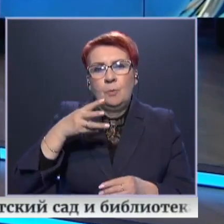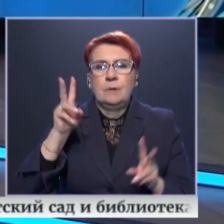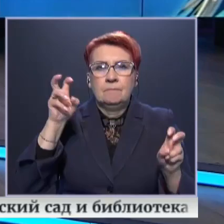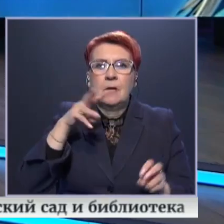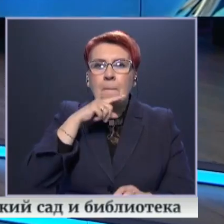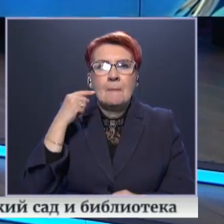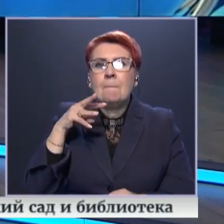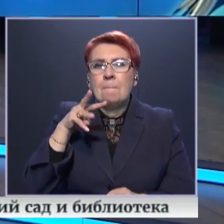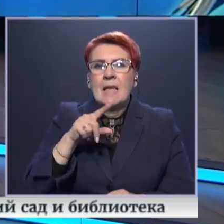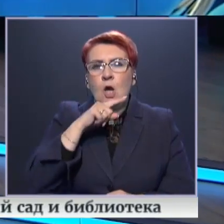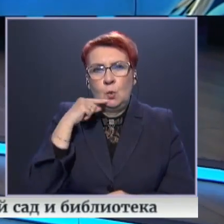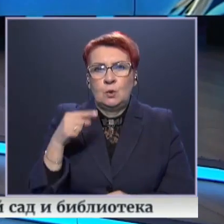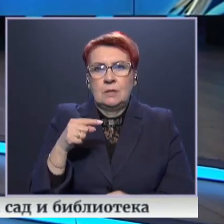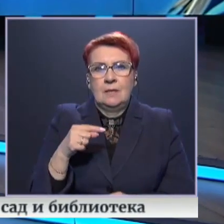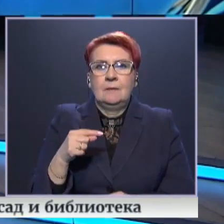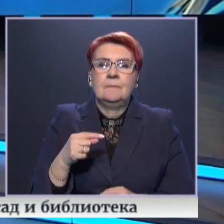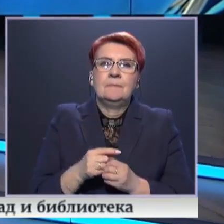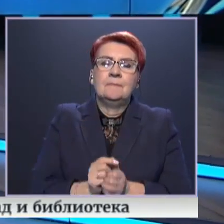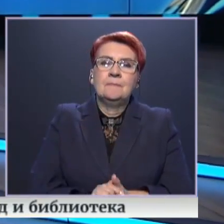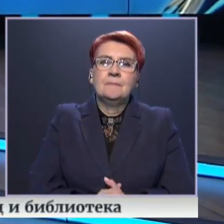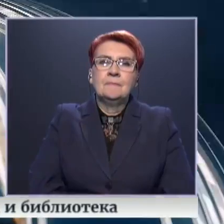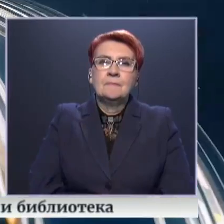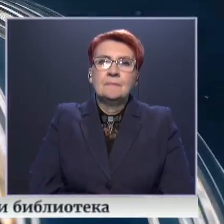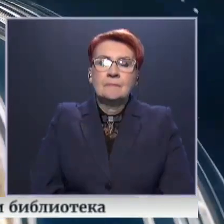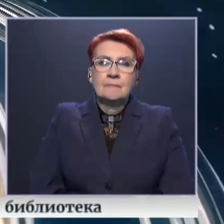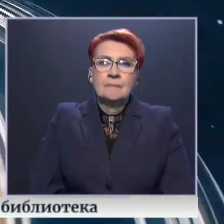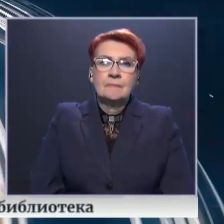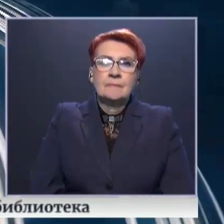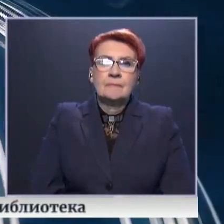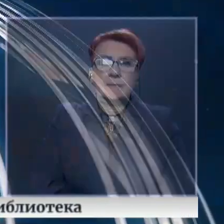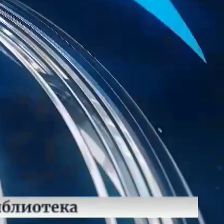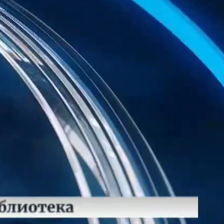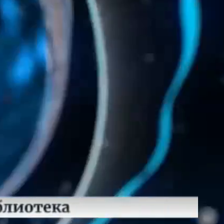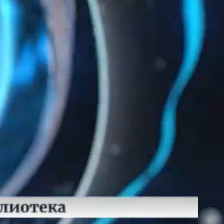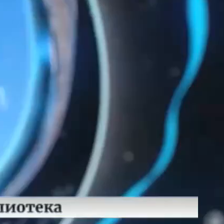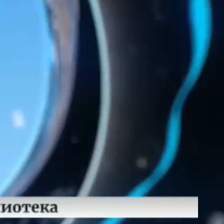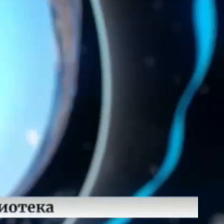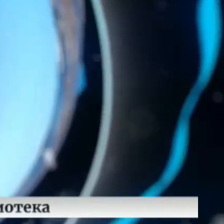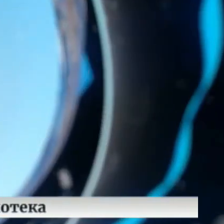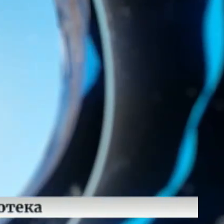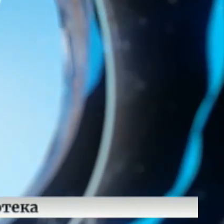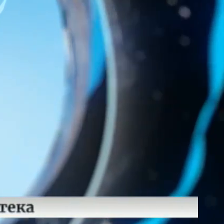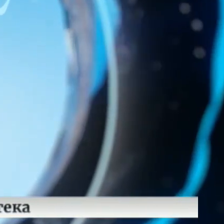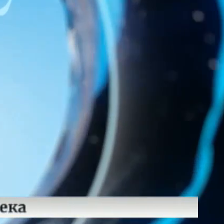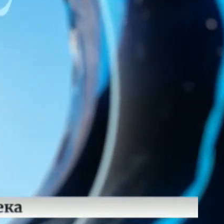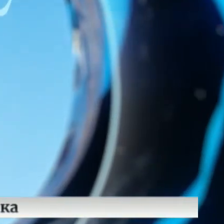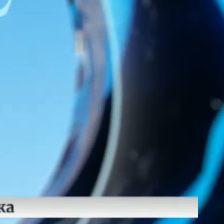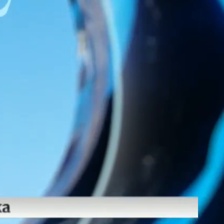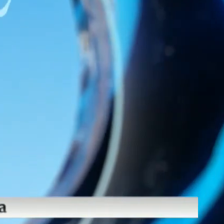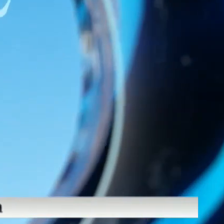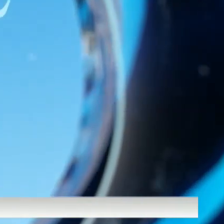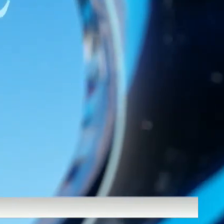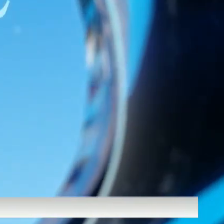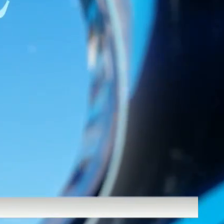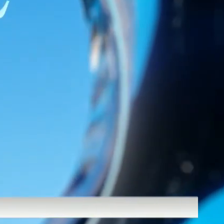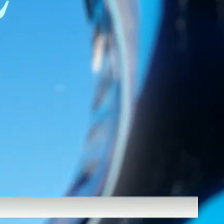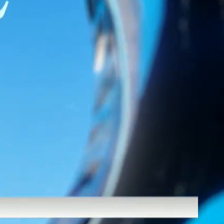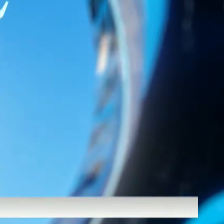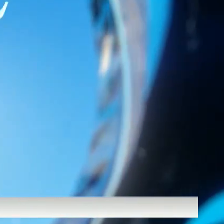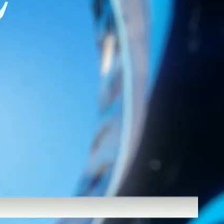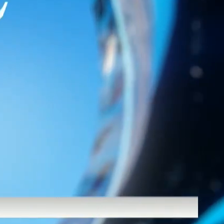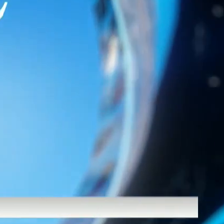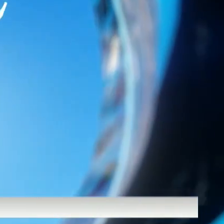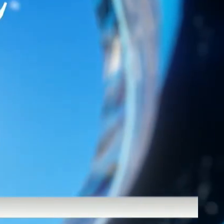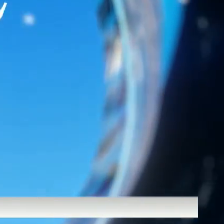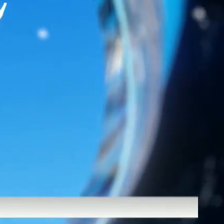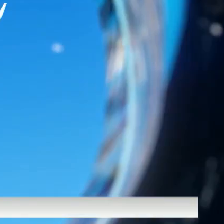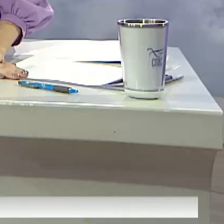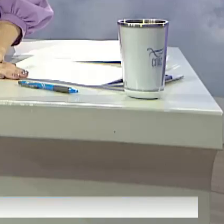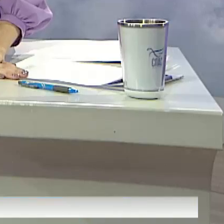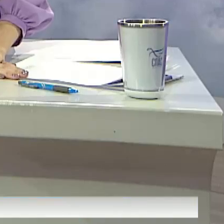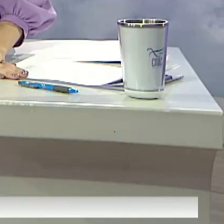увидимся с вами ровно через неделю [музыка] накануне